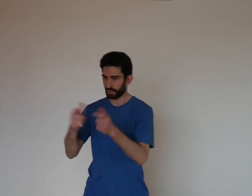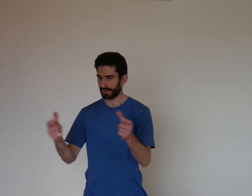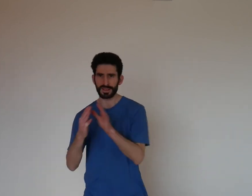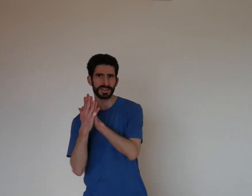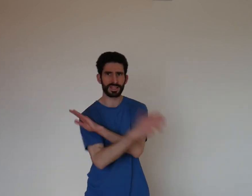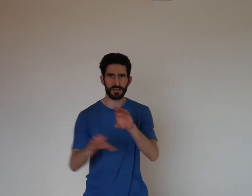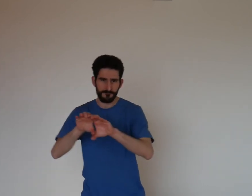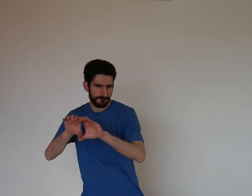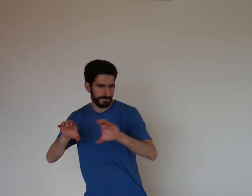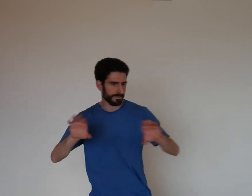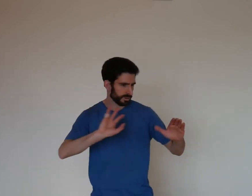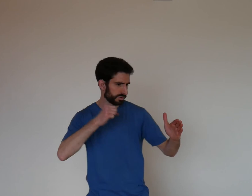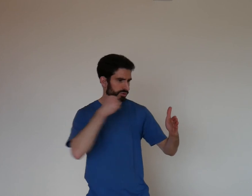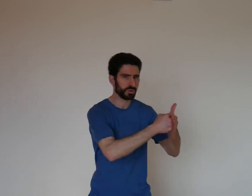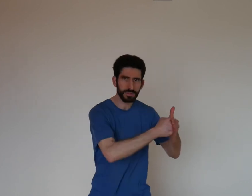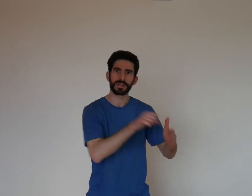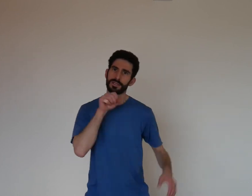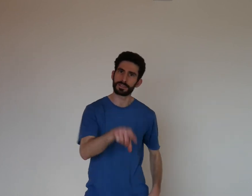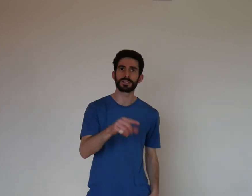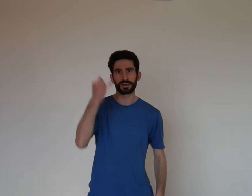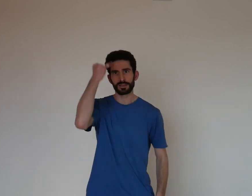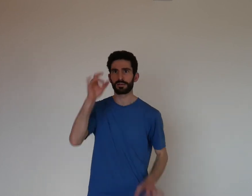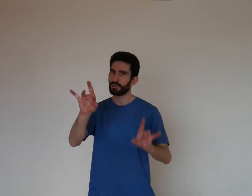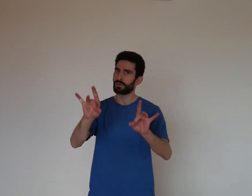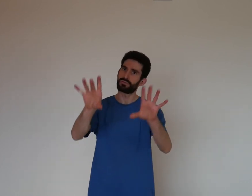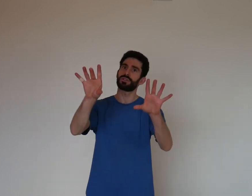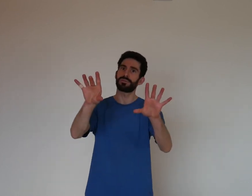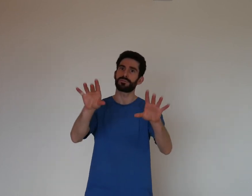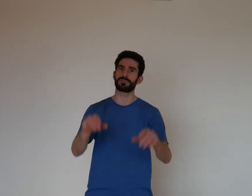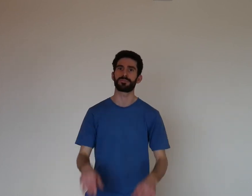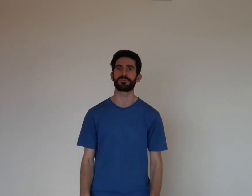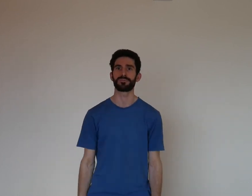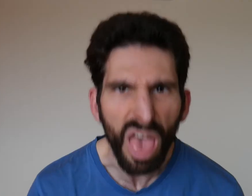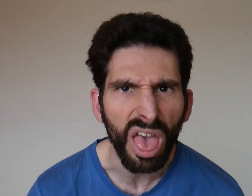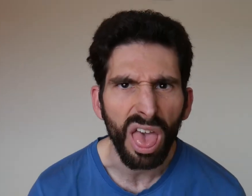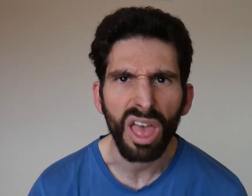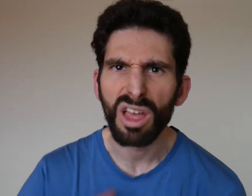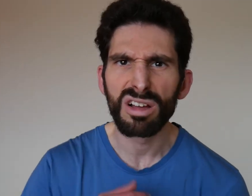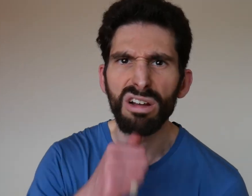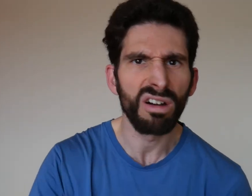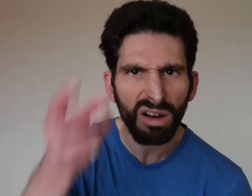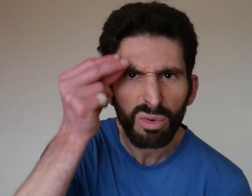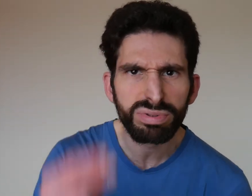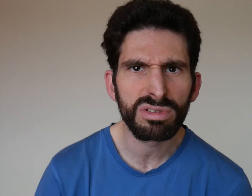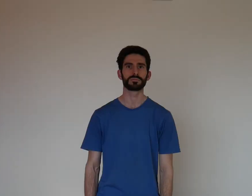l'immeuble à l'usine par une canalisation. Mais cette idée a été refusée. Hein ?! J'ai rien compris !